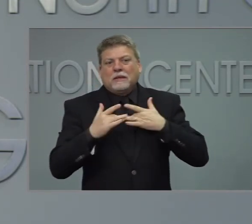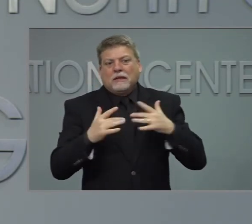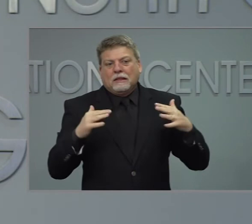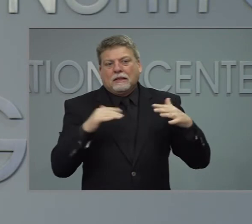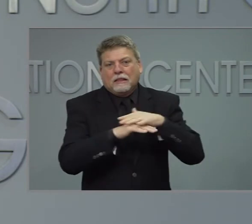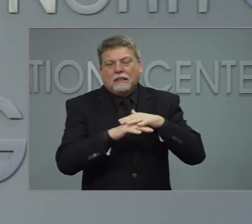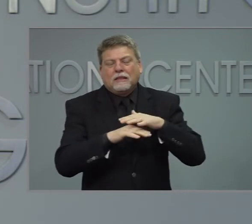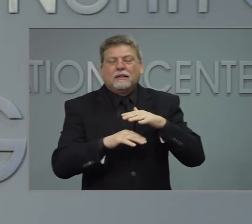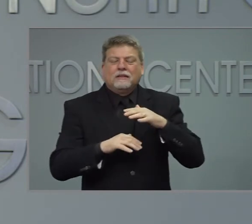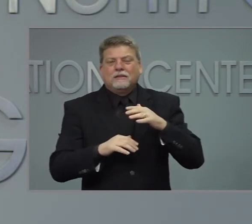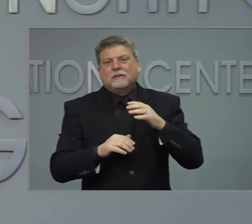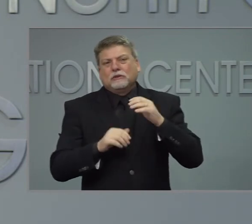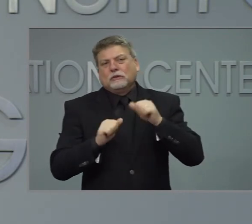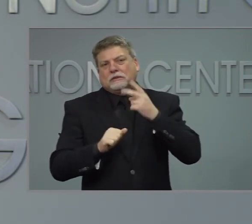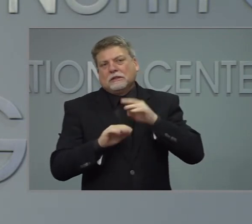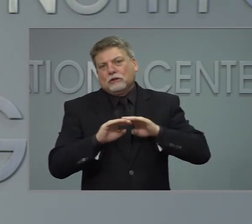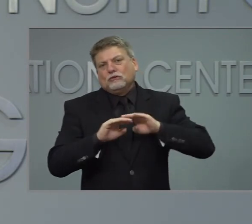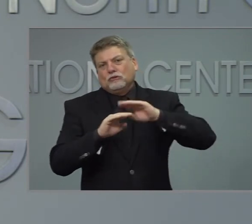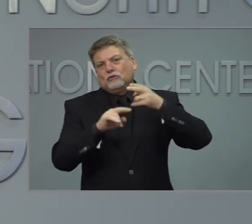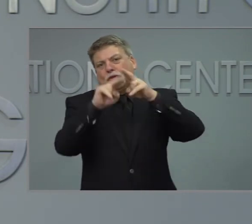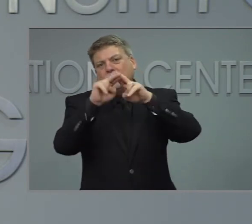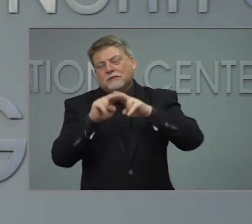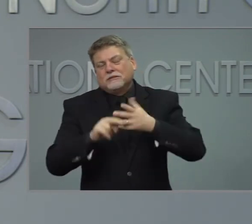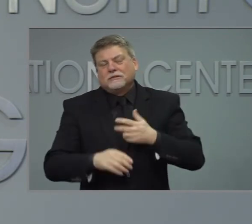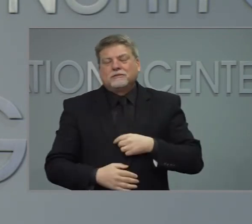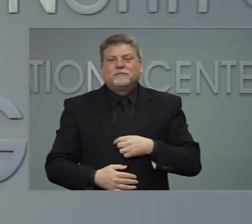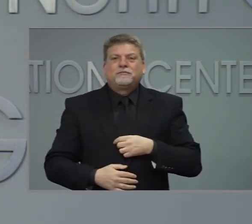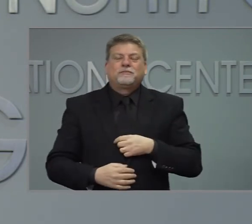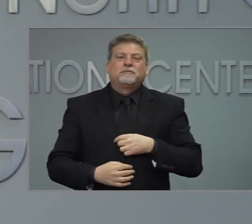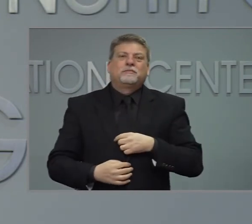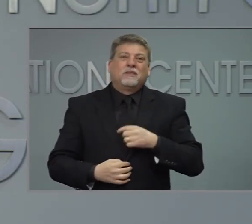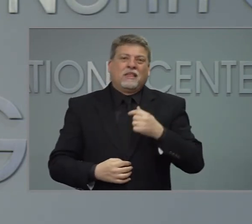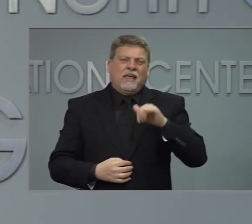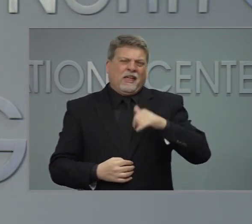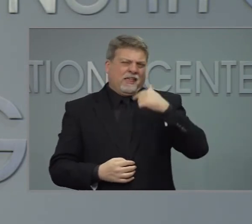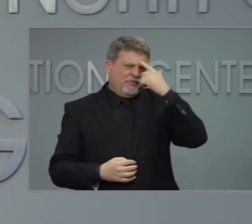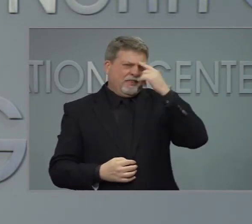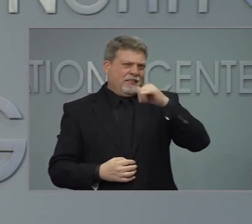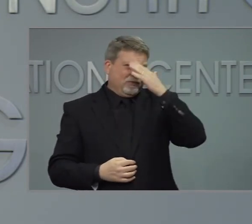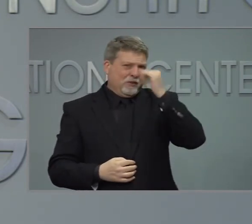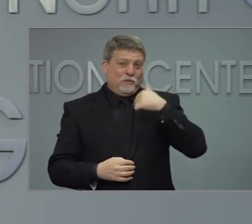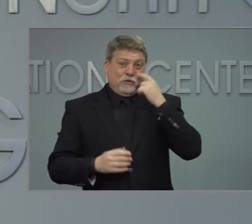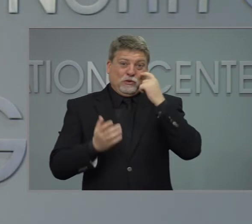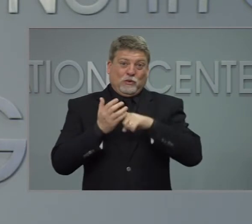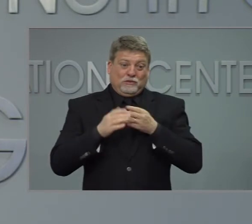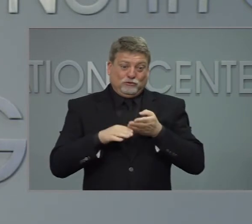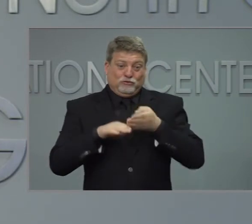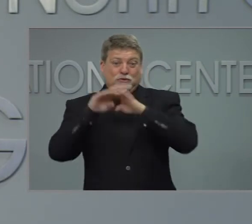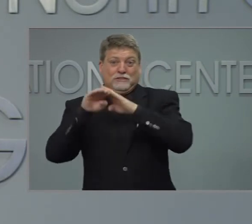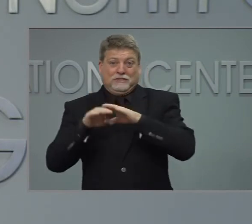Una de las razones por la que tuvimos un gran aumento de casos a fines de diciembre y en